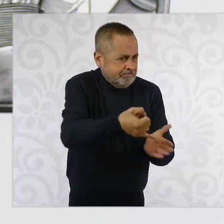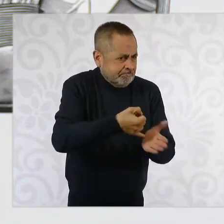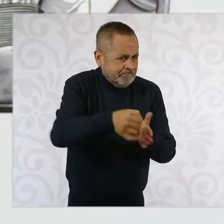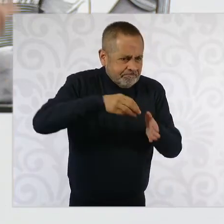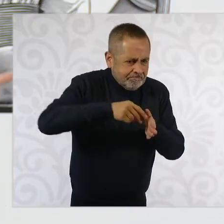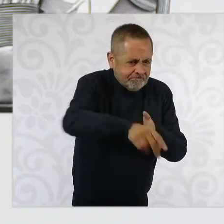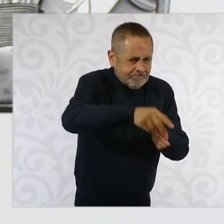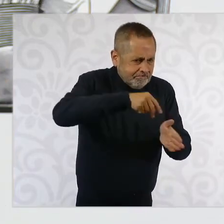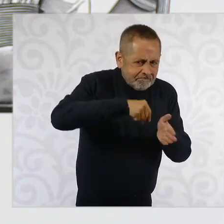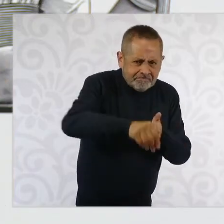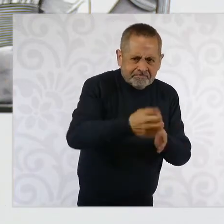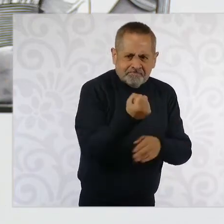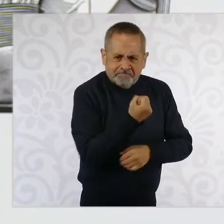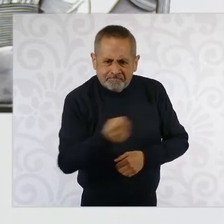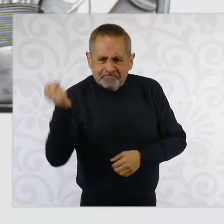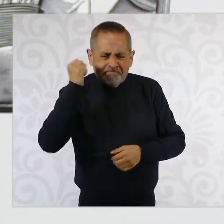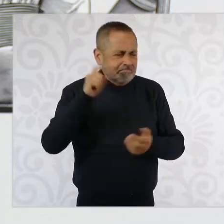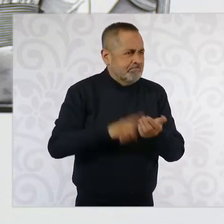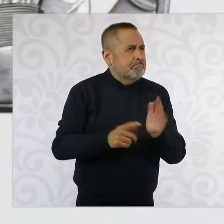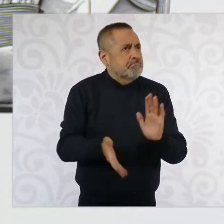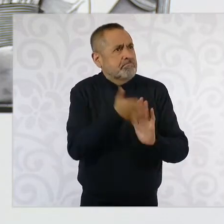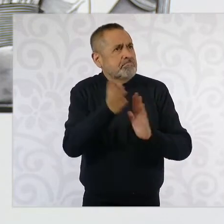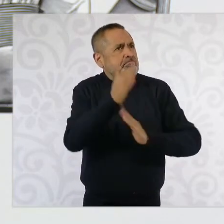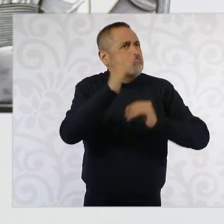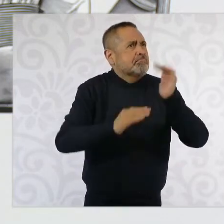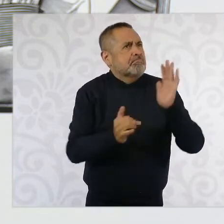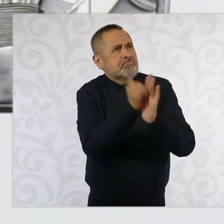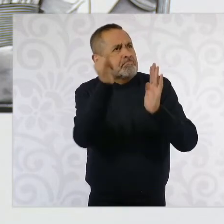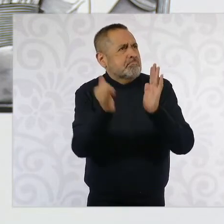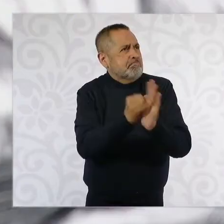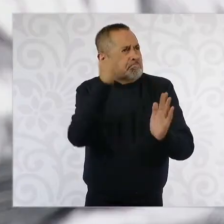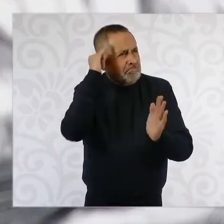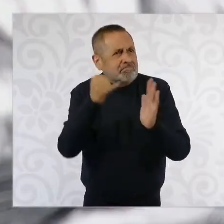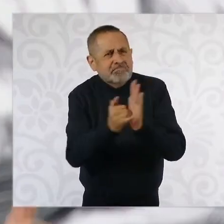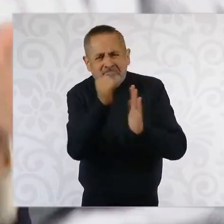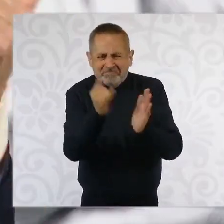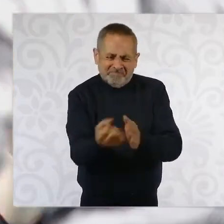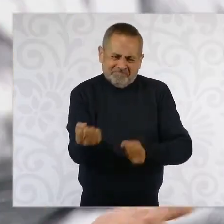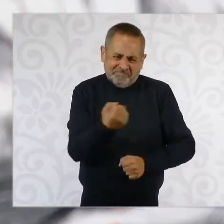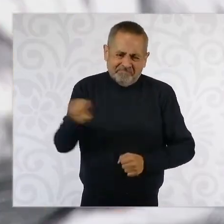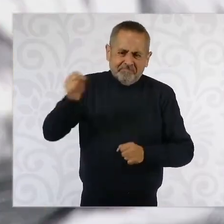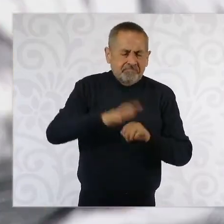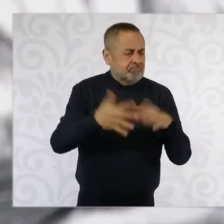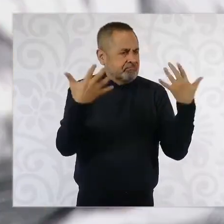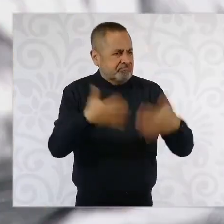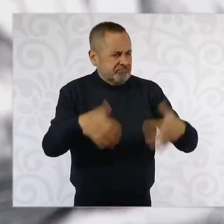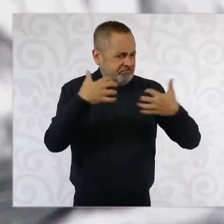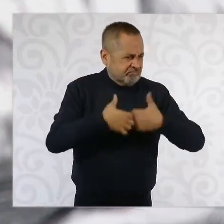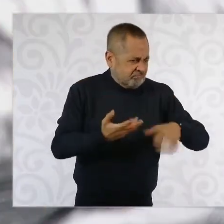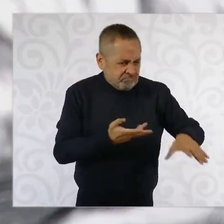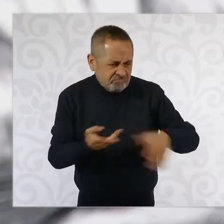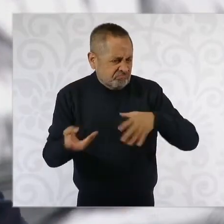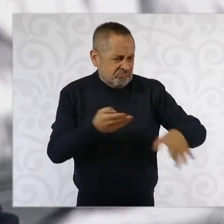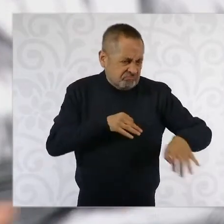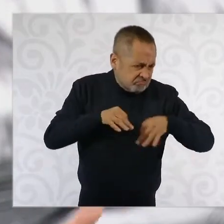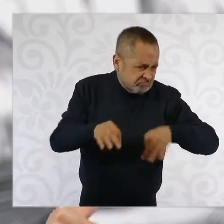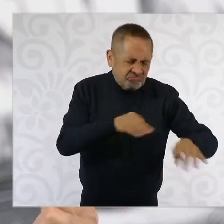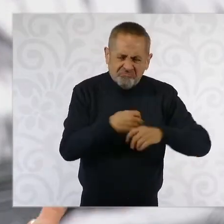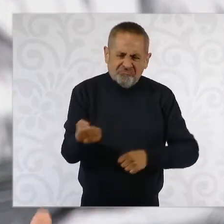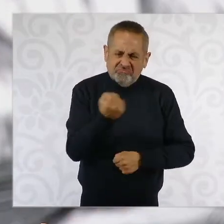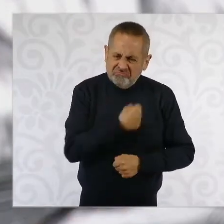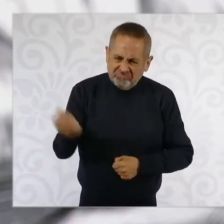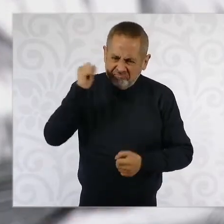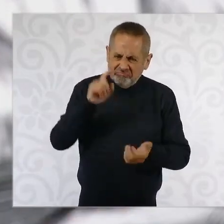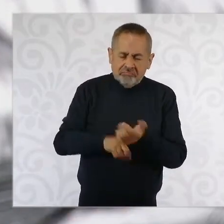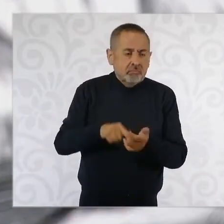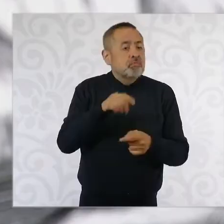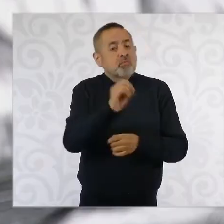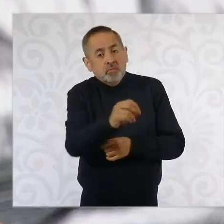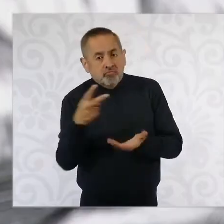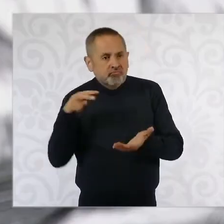los mejores trabajadores en fábricas los mejores trabajadores en espacios académicos porque también